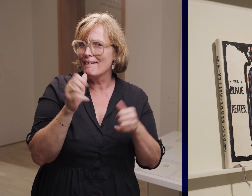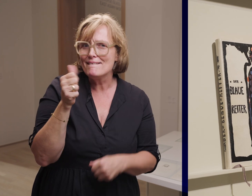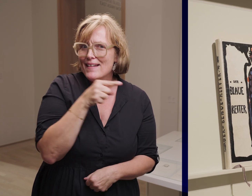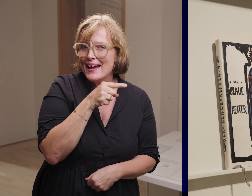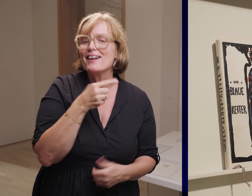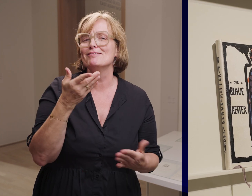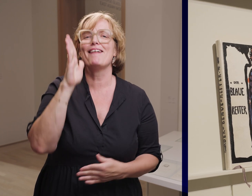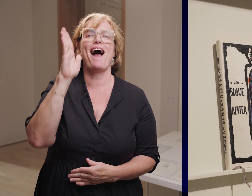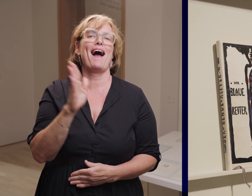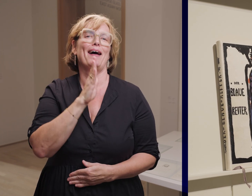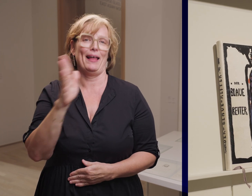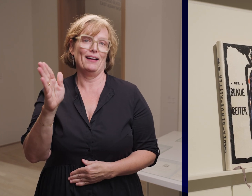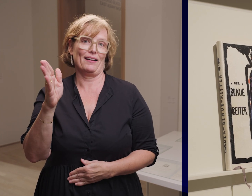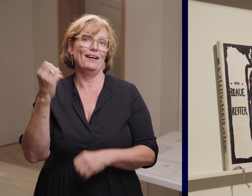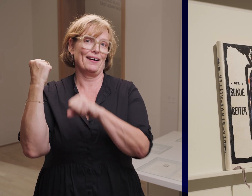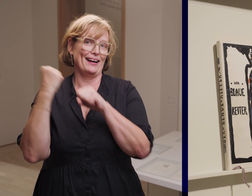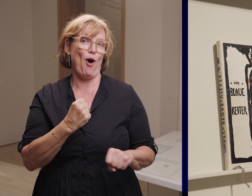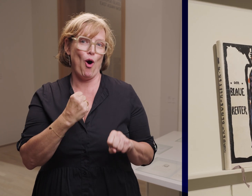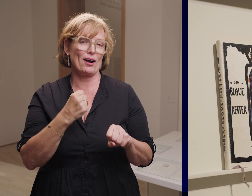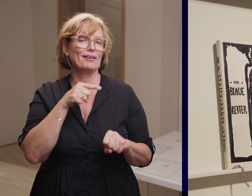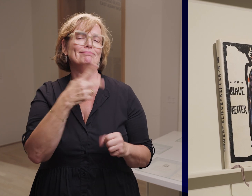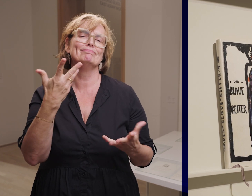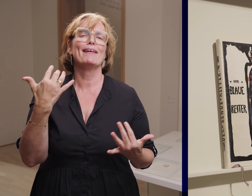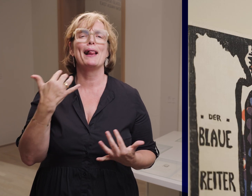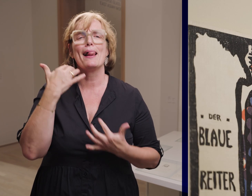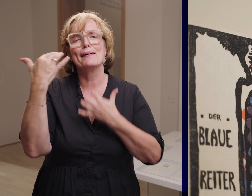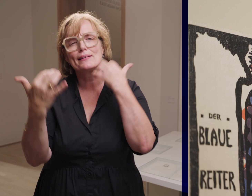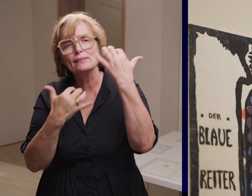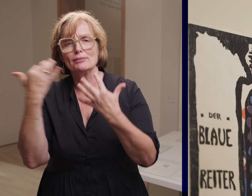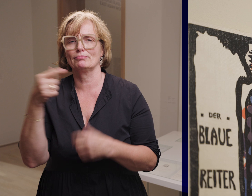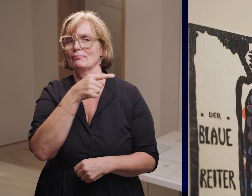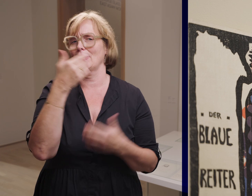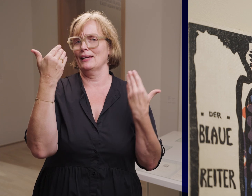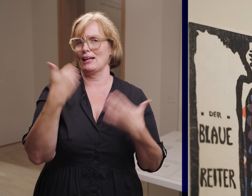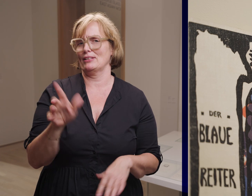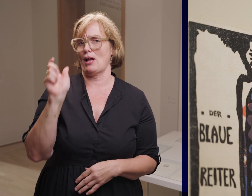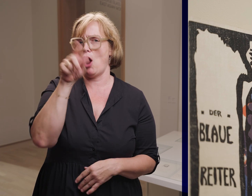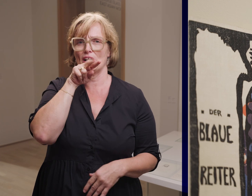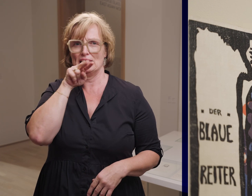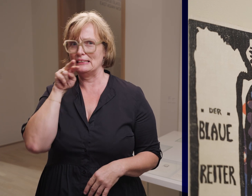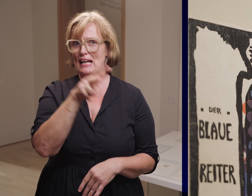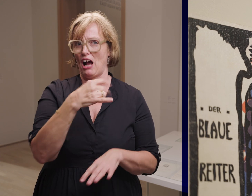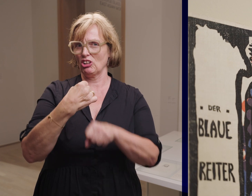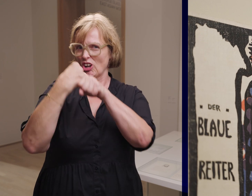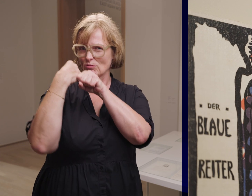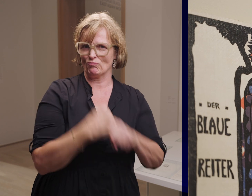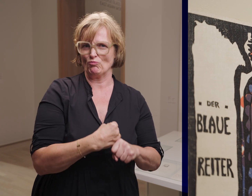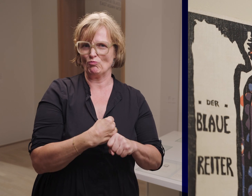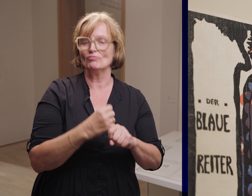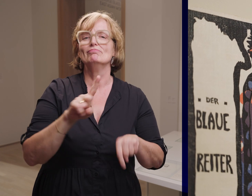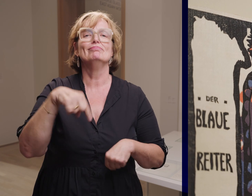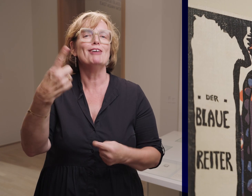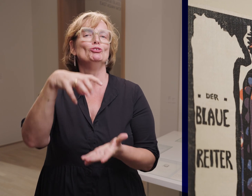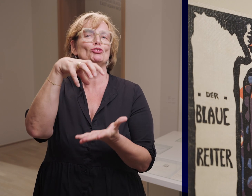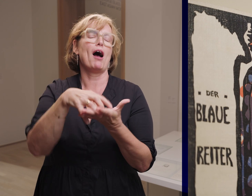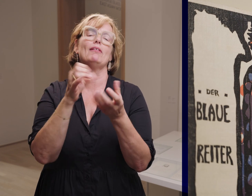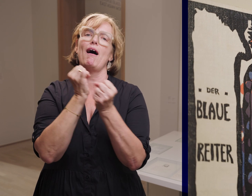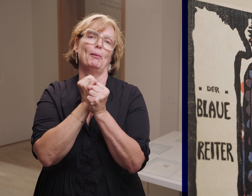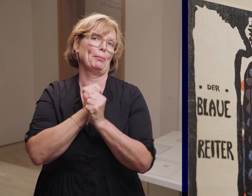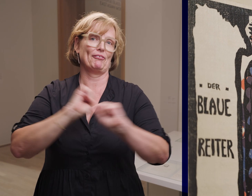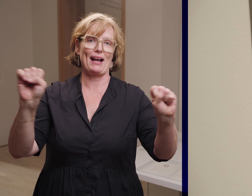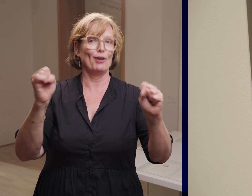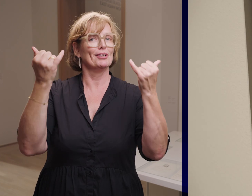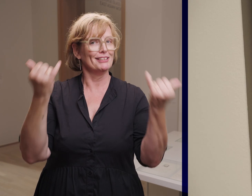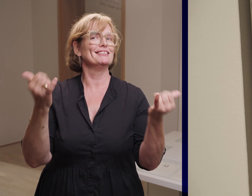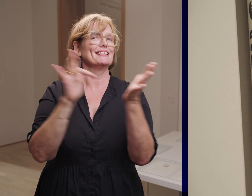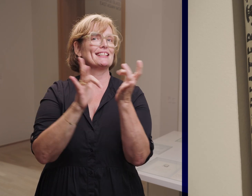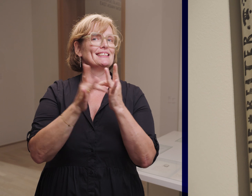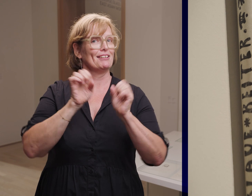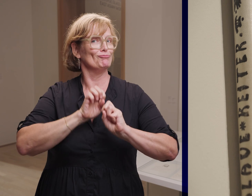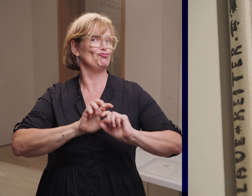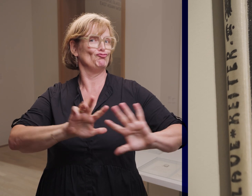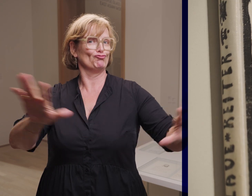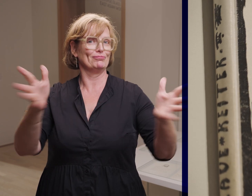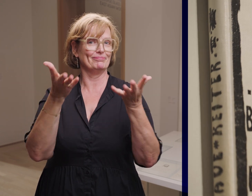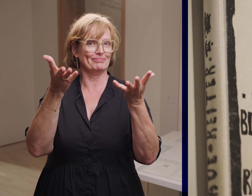Es ist der christliche Heilige Georg, der der Legende nach einen Drachen tötet und damit eine Stadt zum Christentum bekehrt.